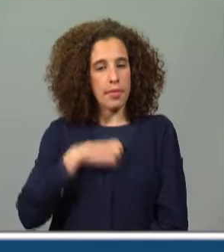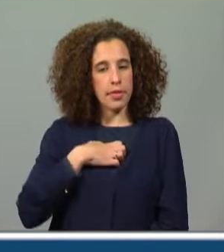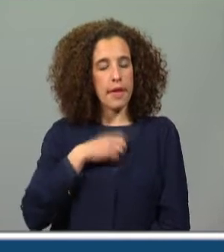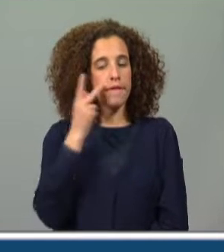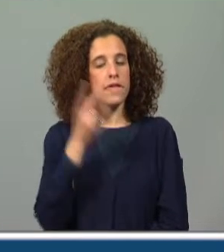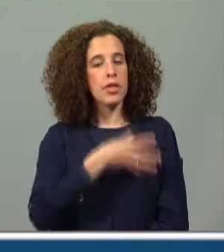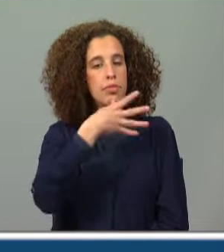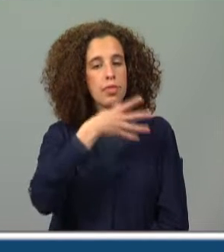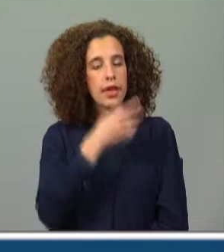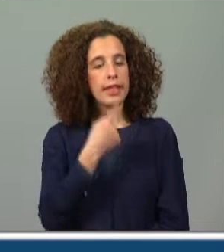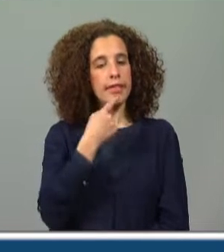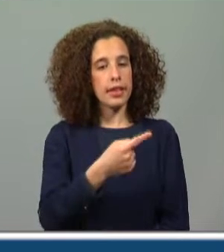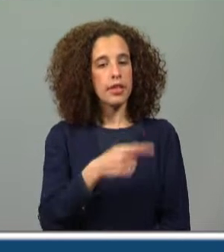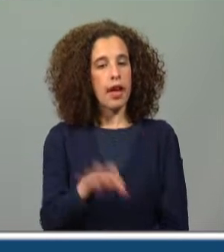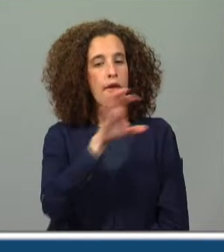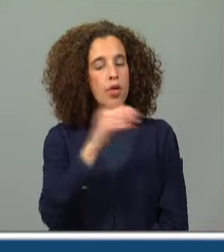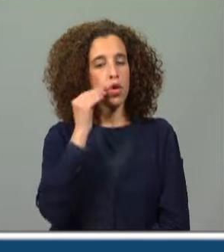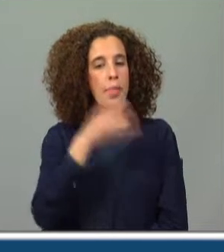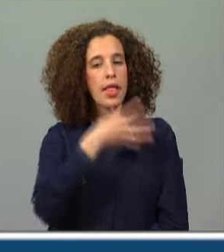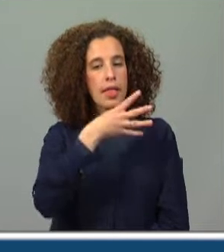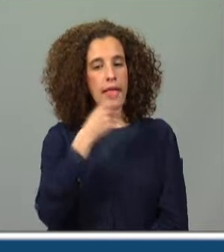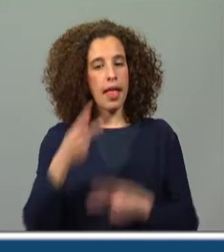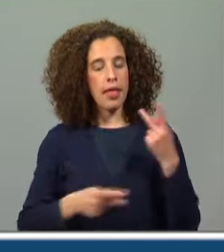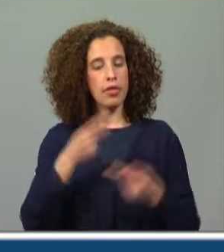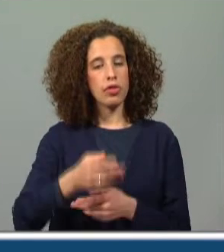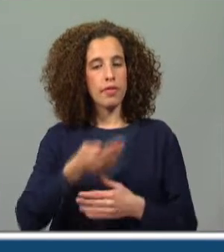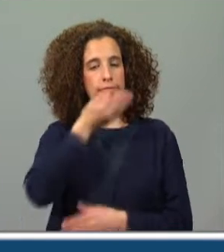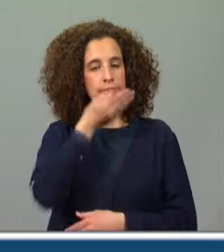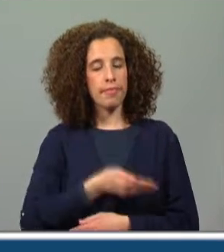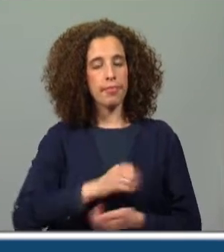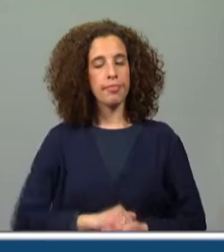narrador e refere a forma como a narradora Analisa esta experiência como 敘述者並指的是如何敘述者將這段經歷分析為